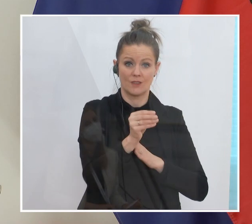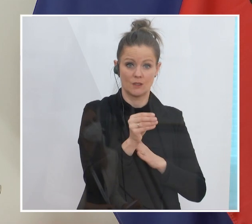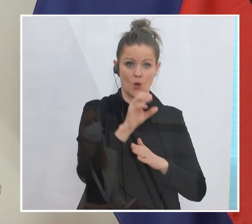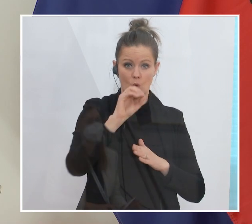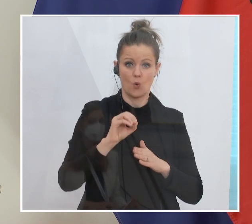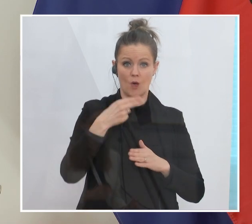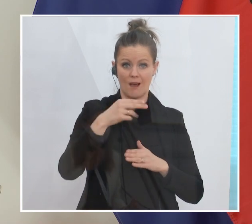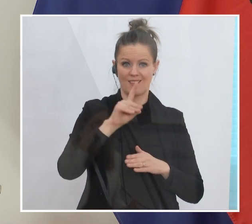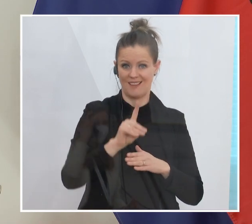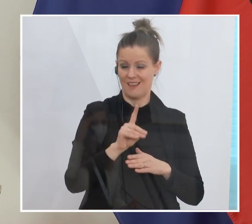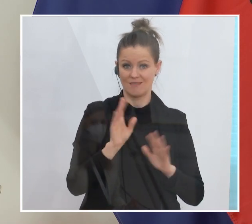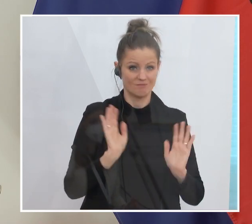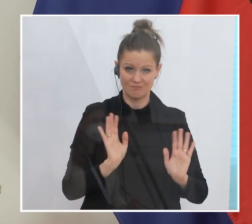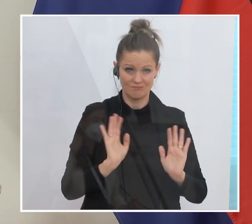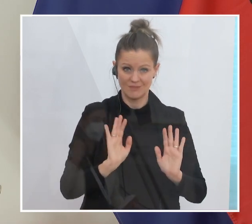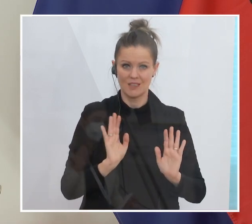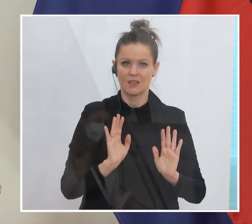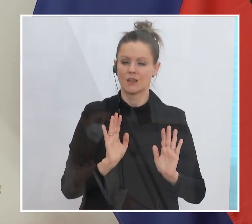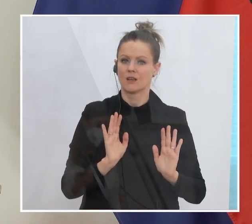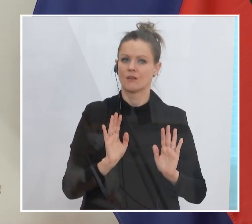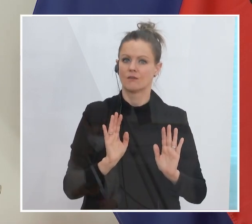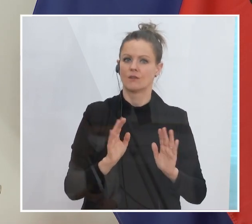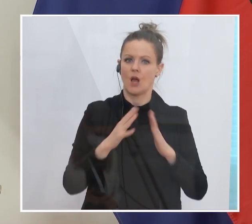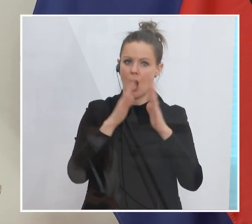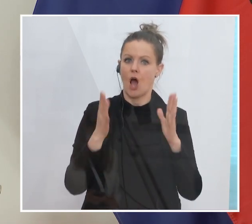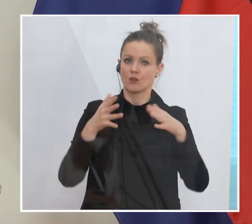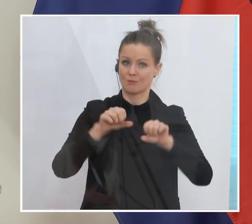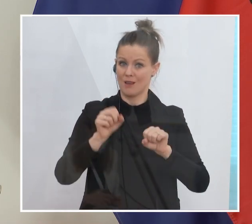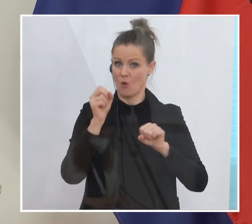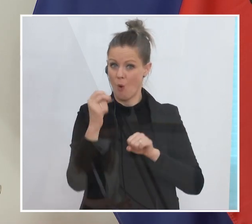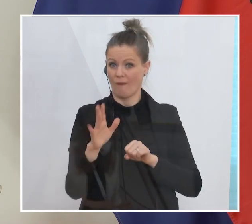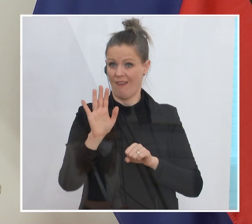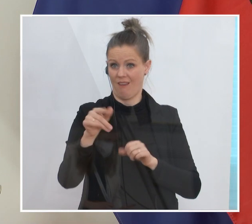sondern dann quasi das Ok vonseiten der Hausbank. Deswegen haben wir uns auch gemeinsam mit dem